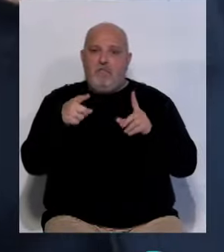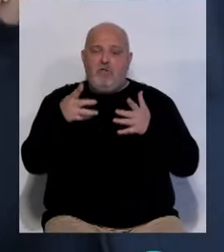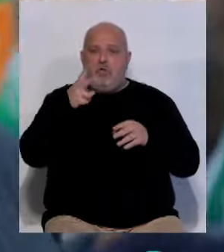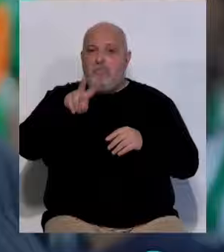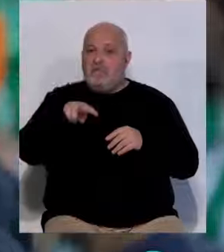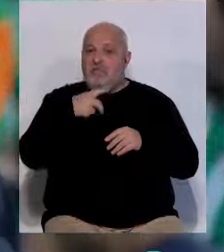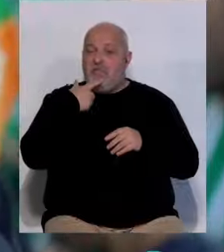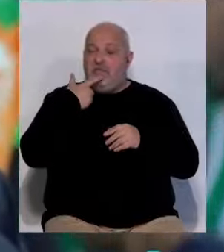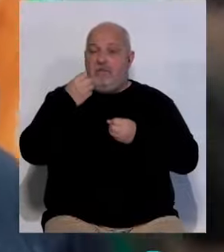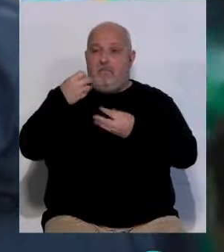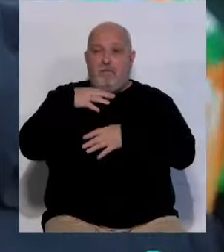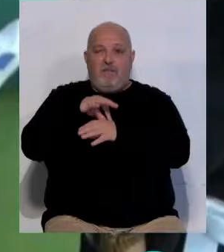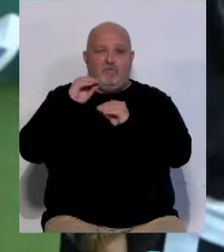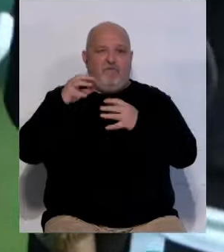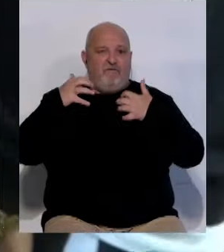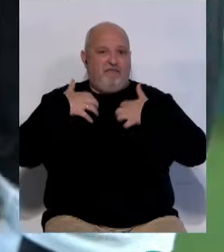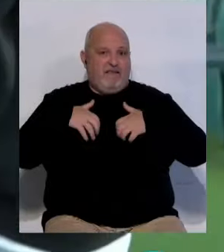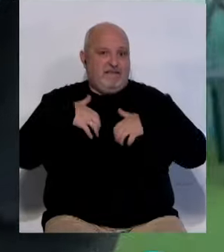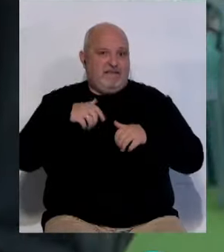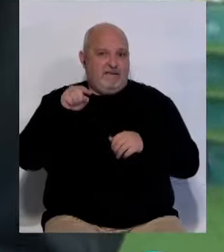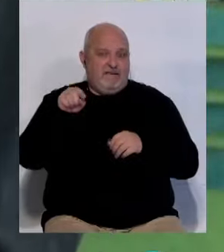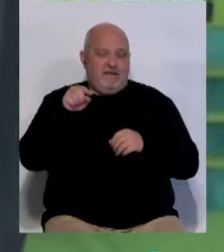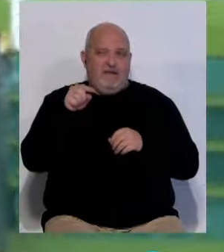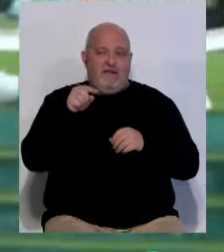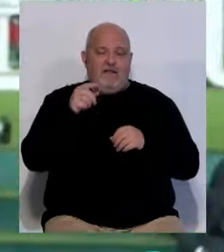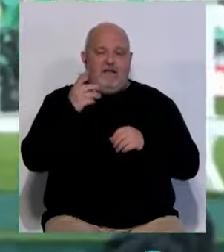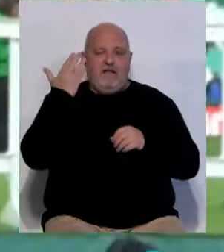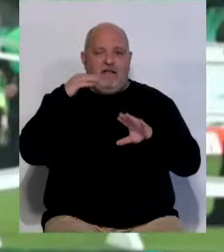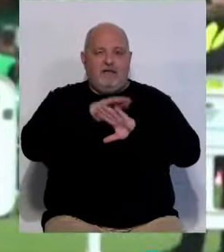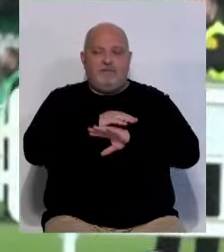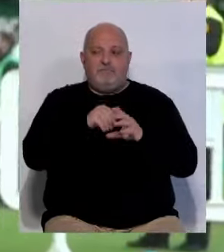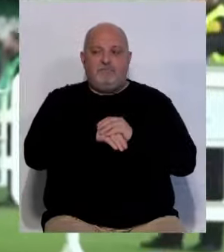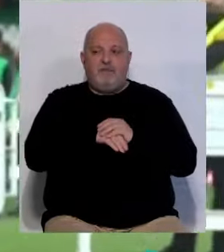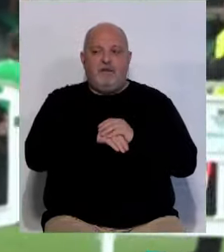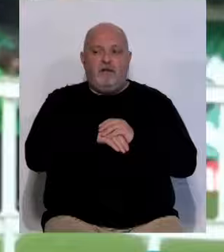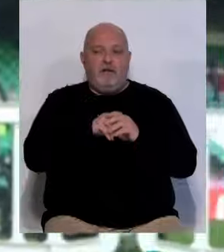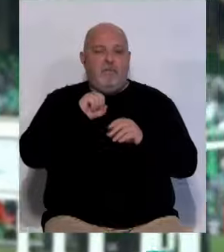según el parte médico oficial que emitían en la en la noche de ayer el futbolista más en forma